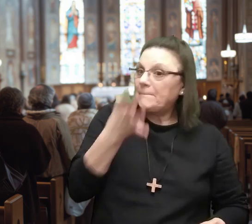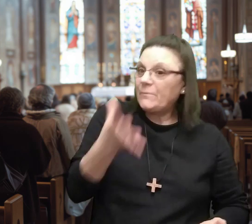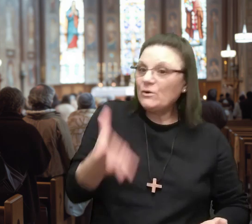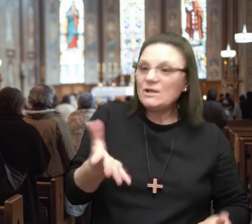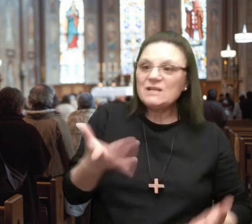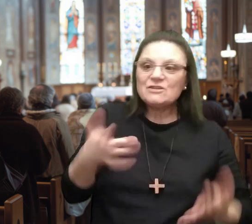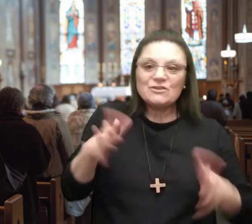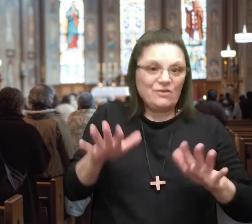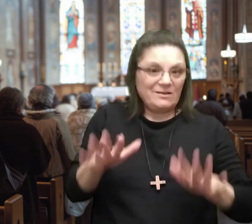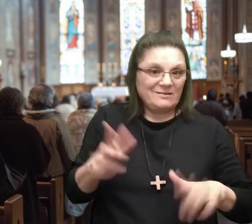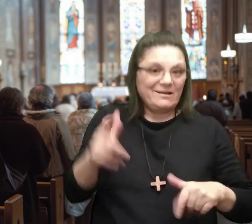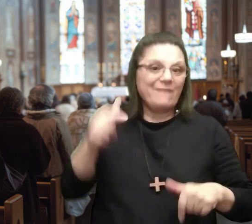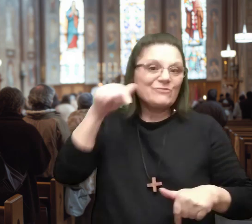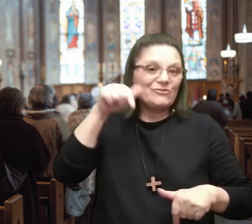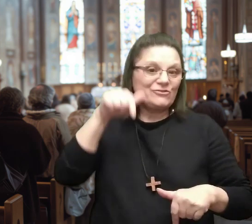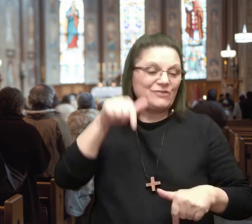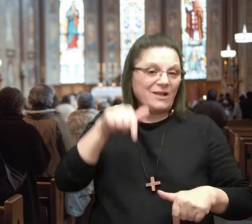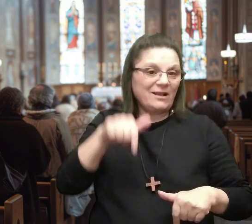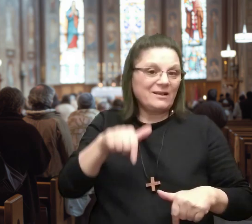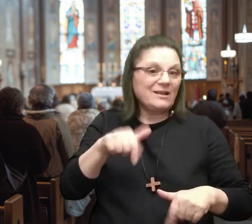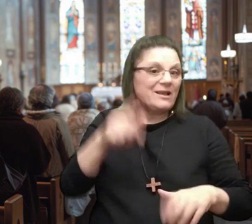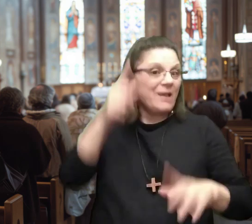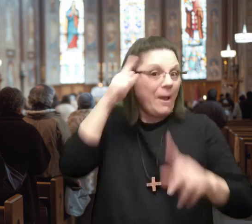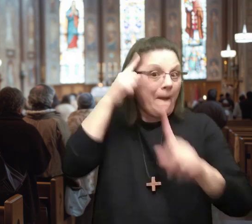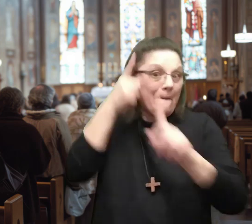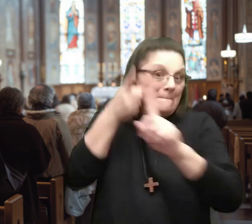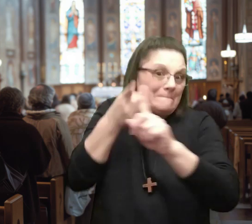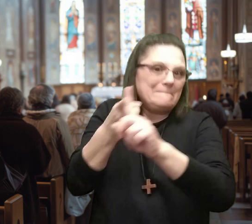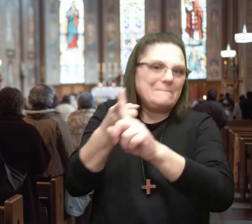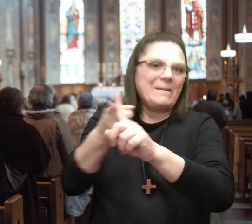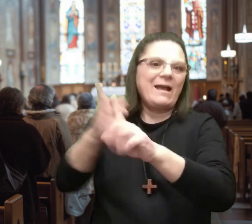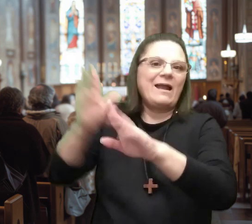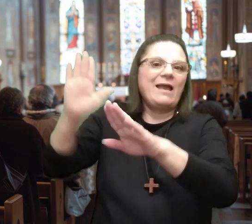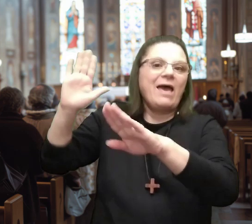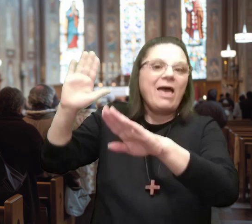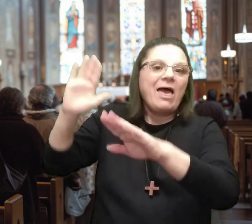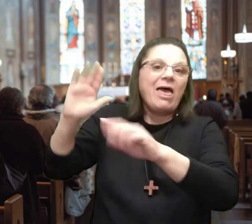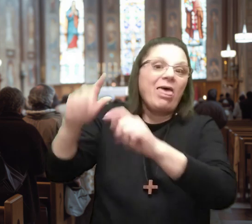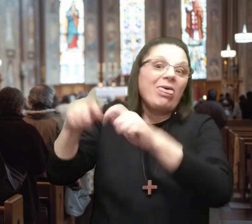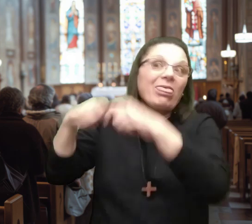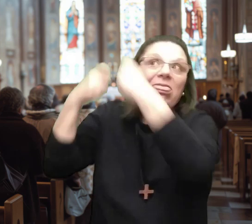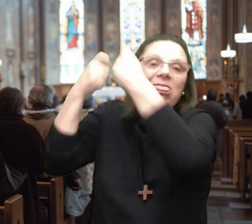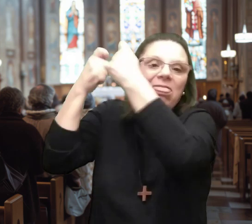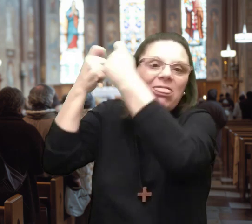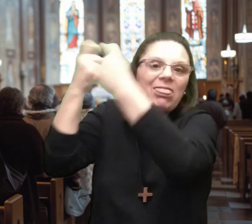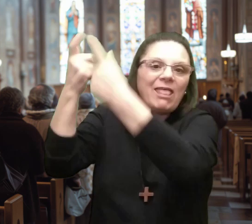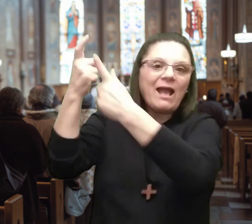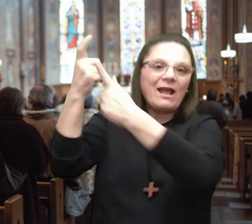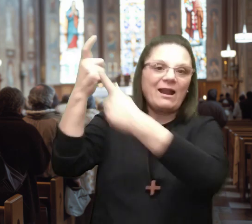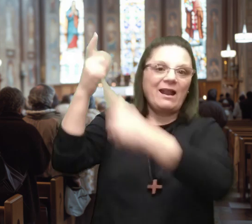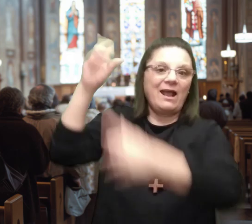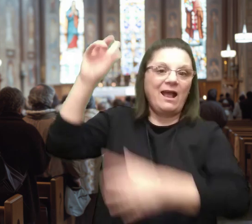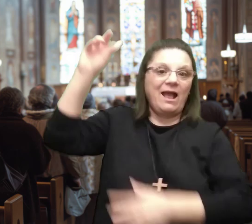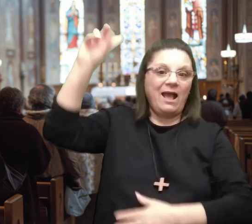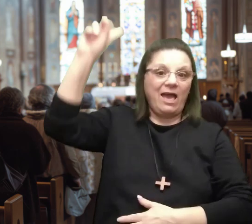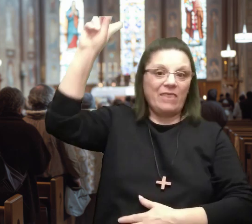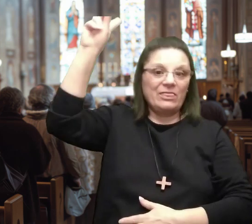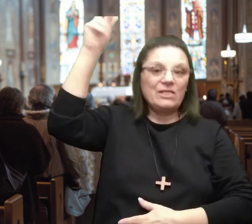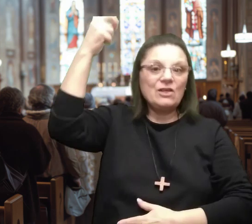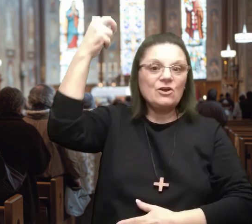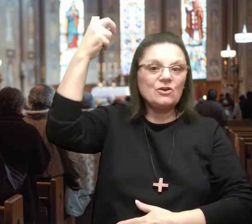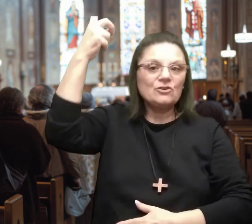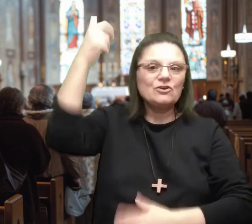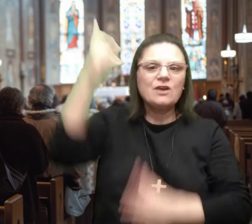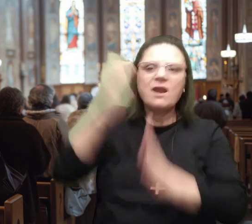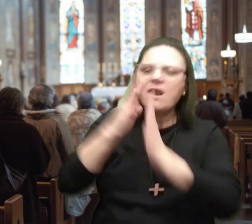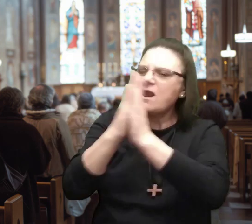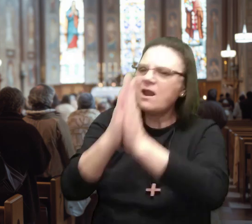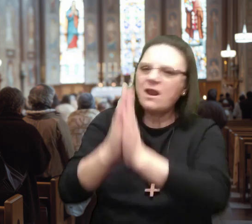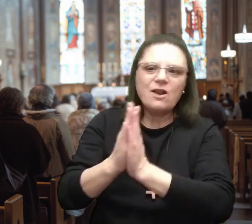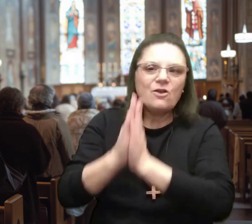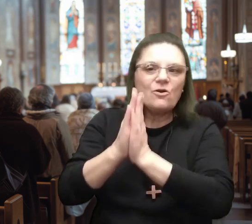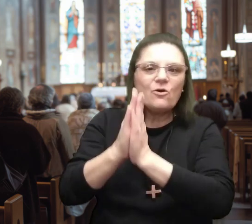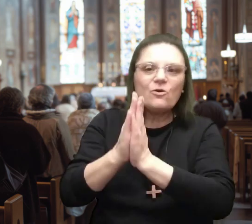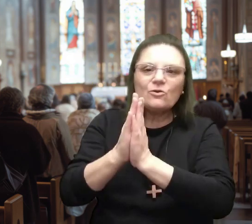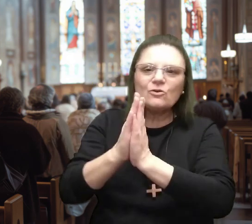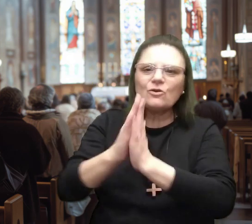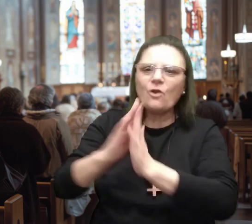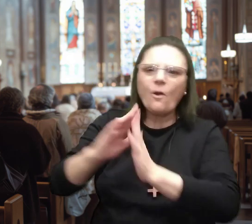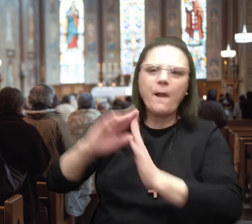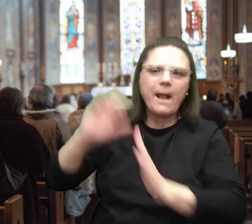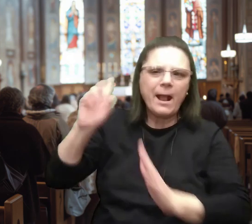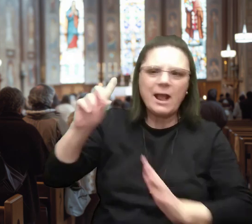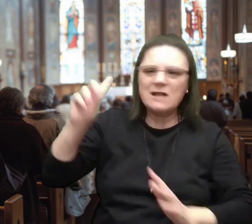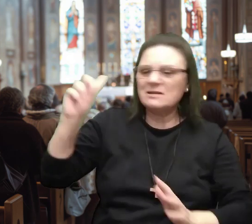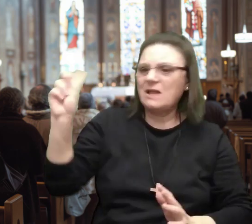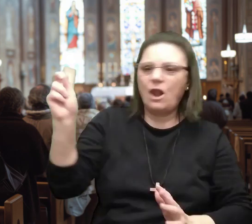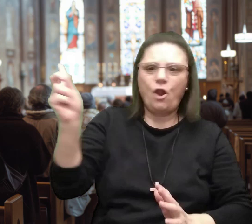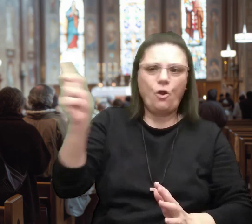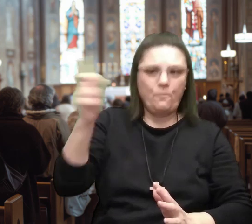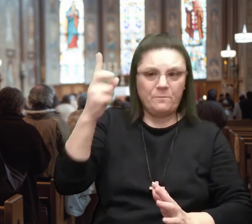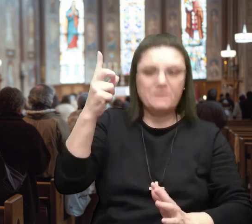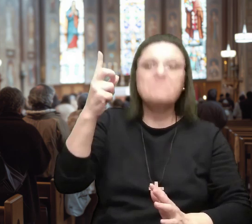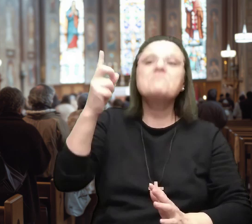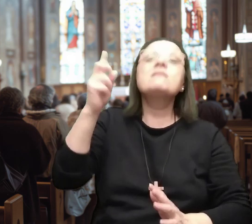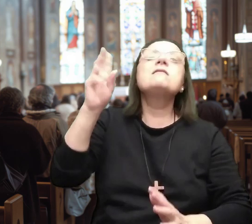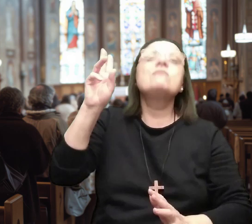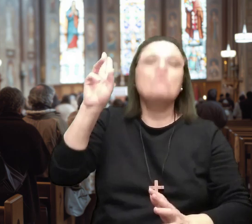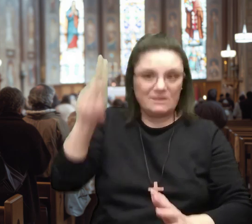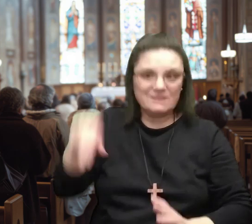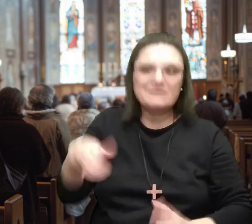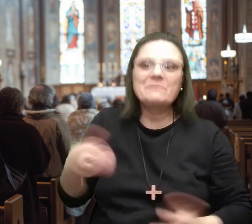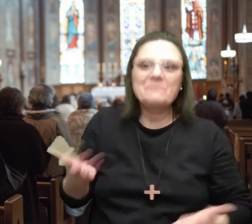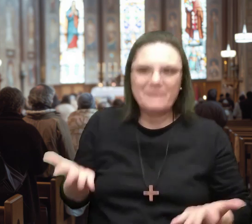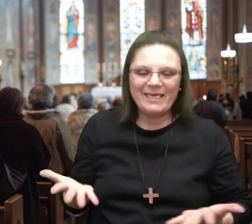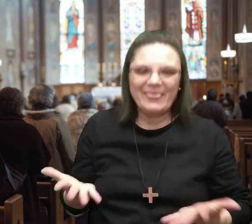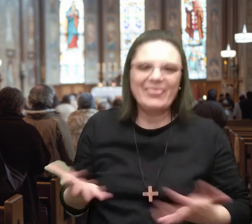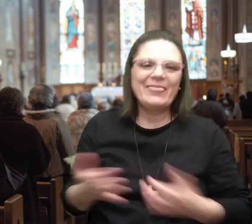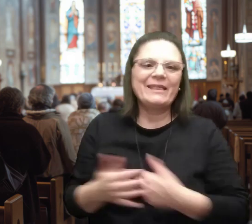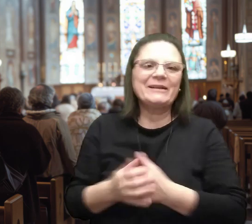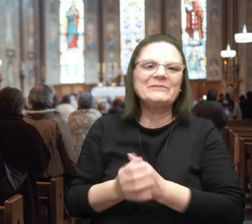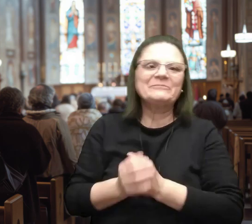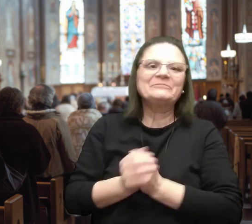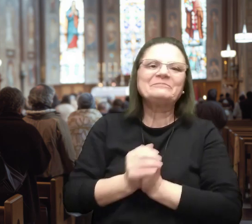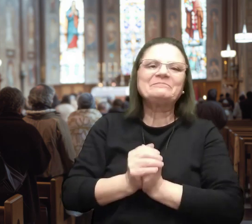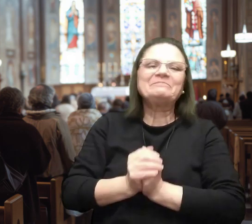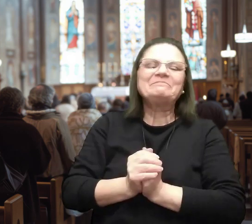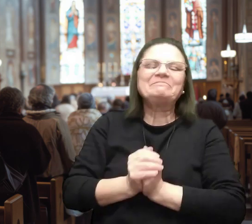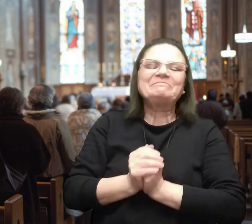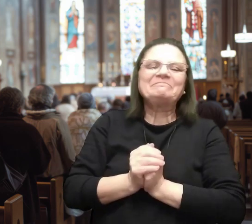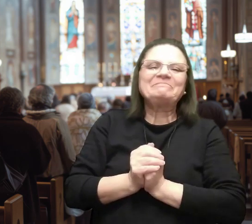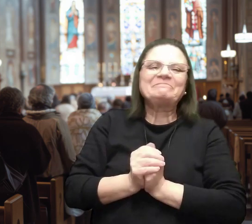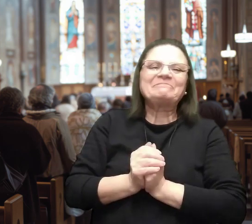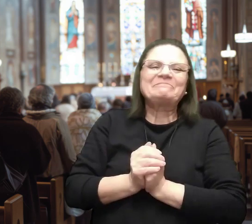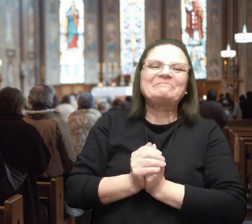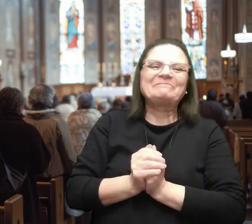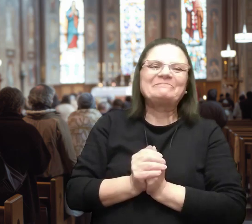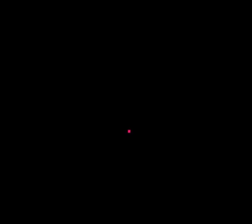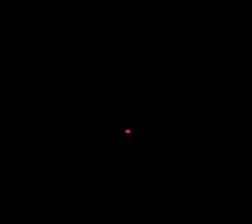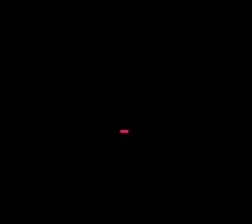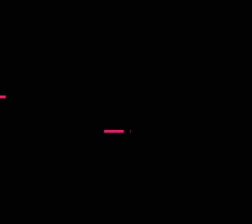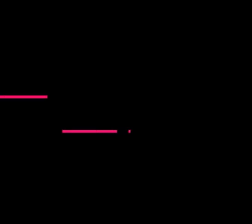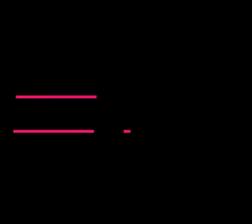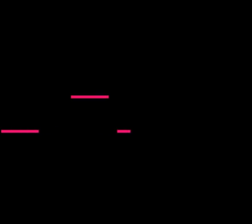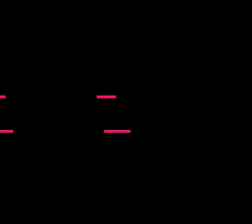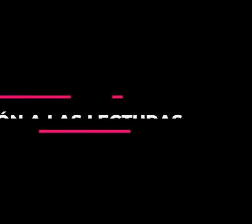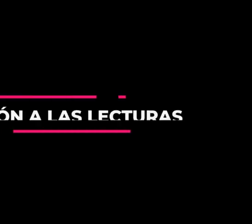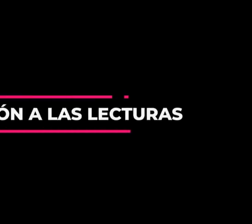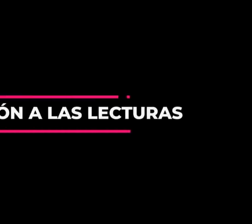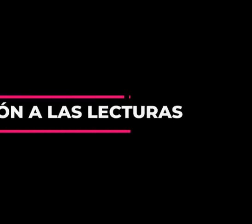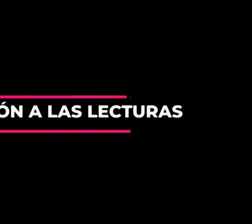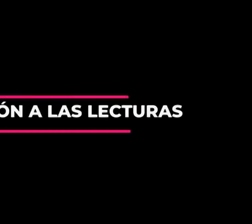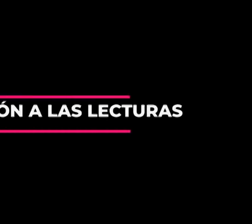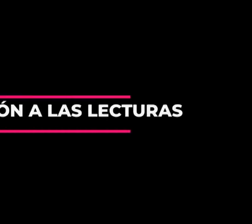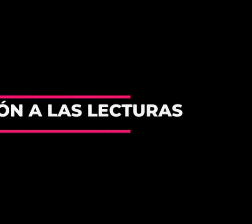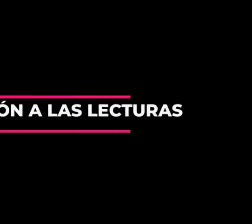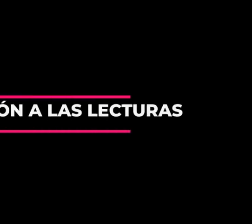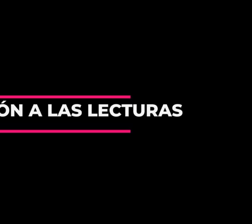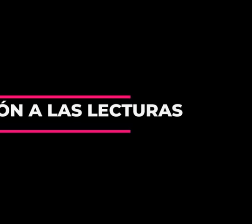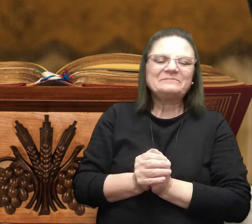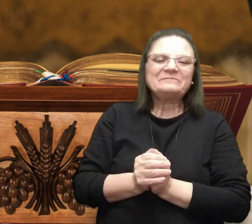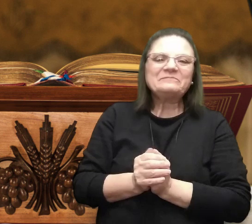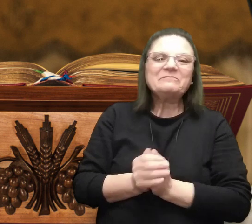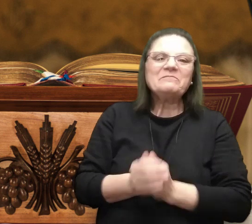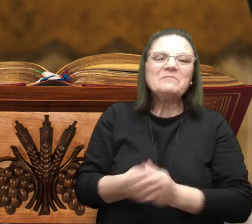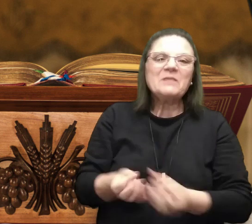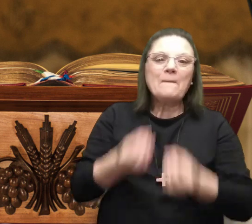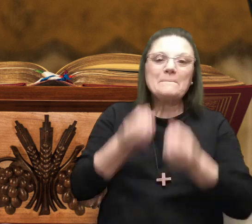Por eso estamos aquí, para darle a Dios el culto que primero se merece.